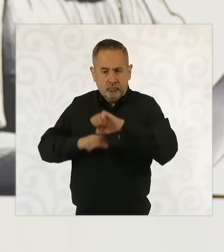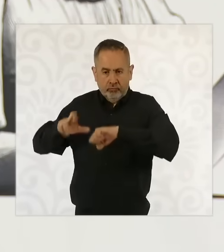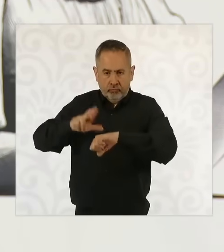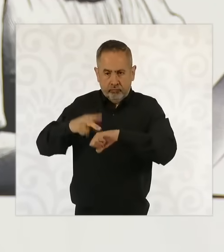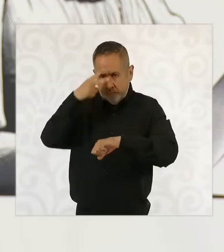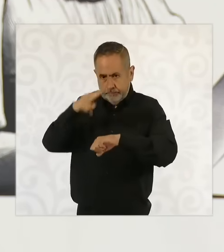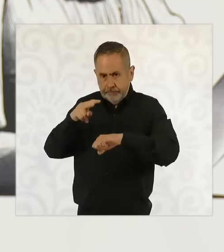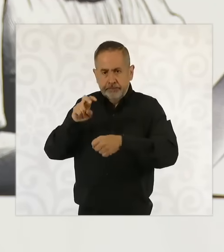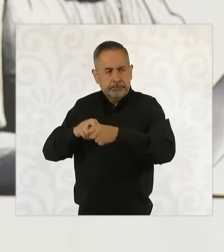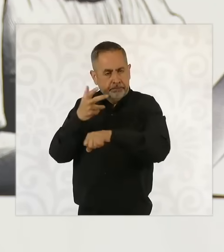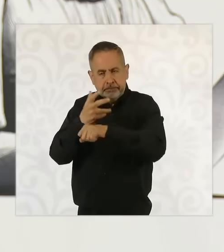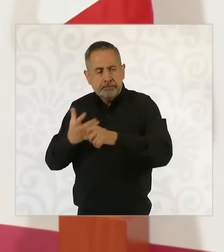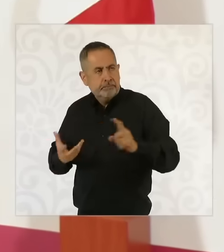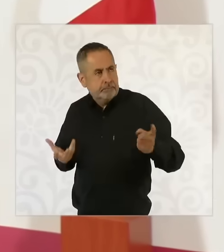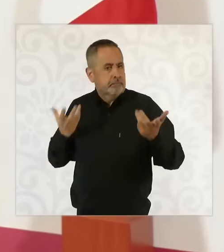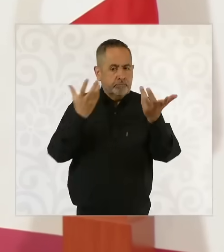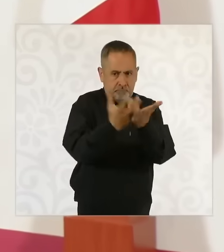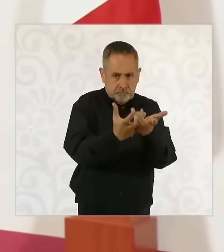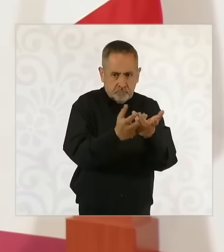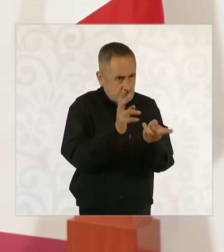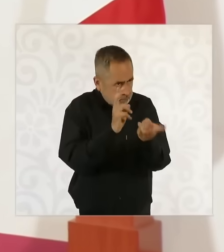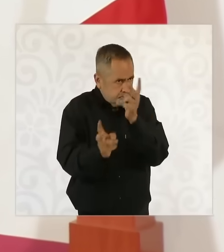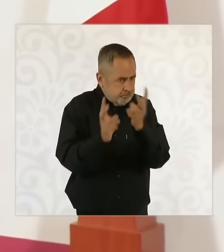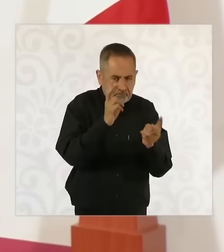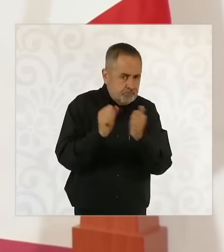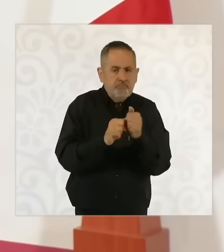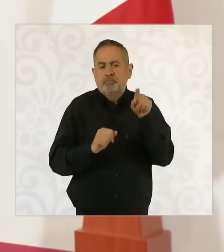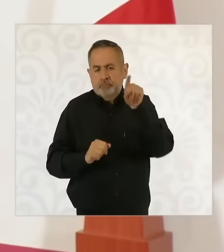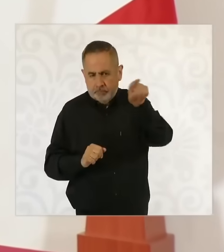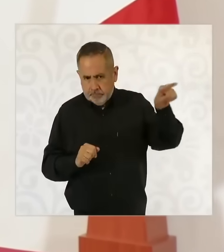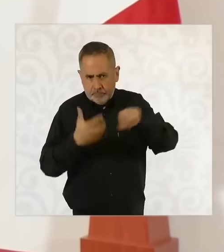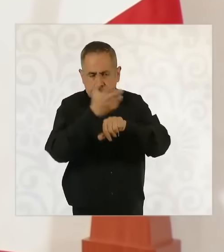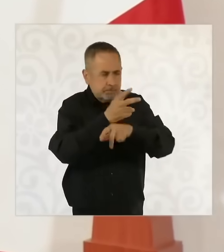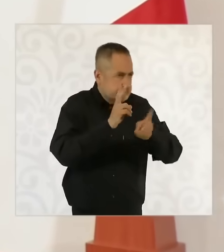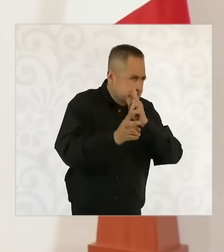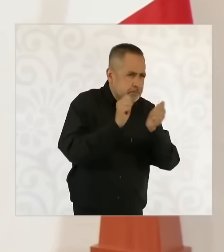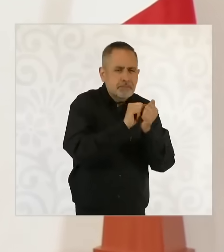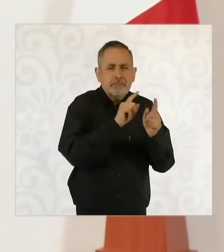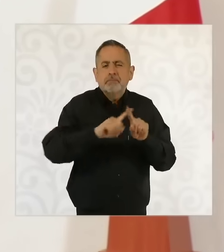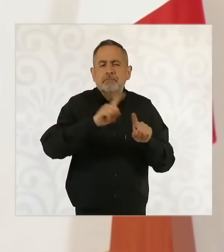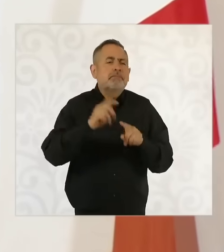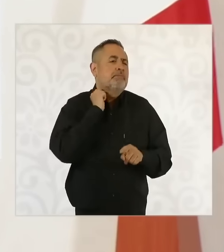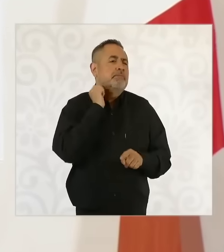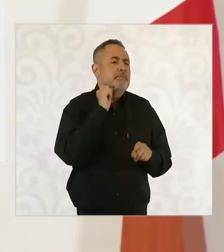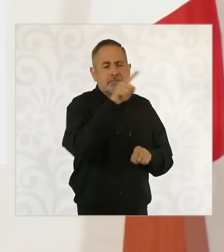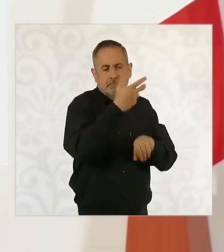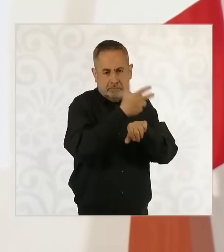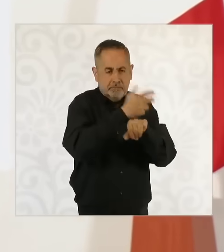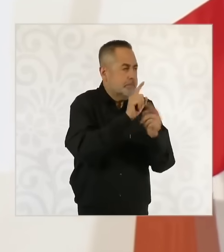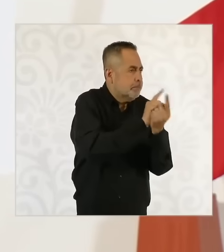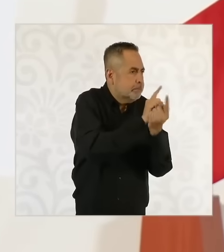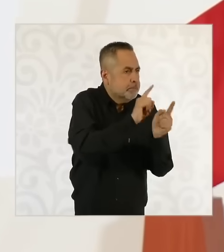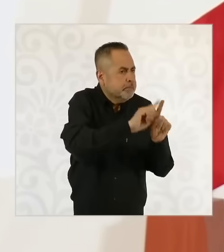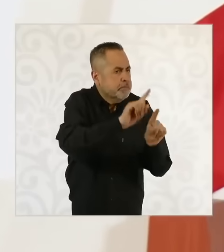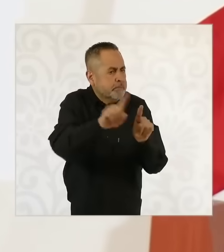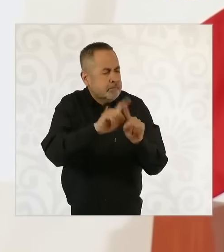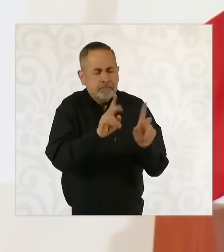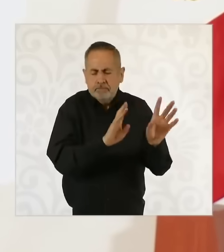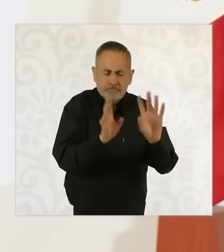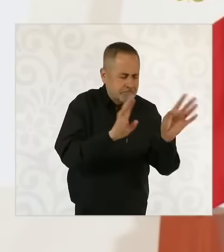en Estados Unidos para eh hablar con distintos senadores para explicar por qué el impuesto a las